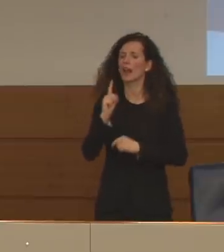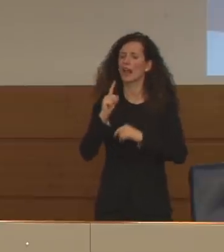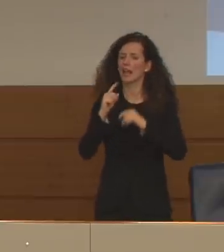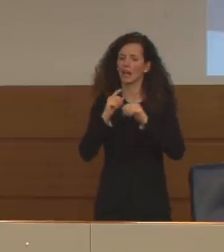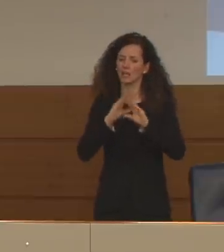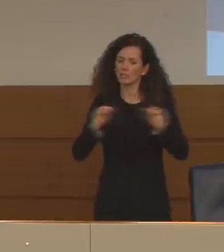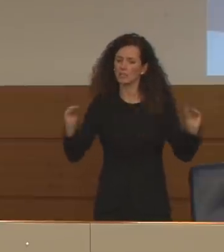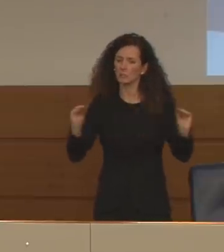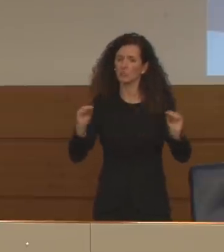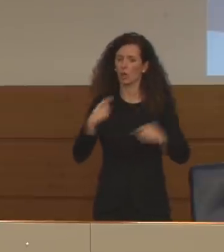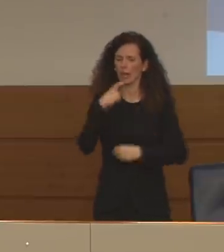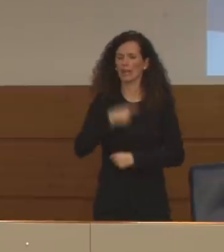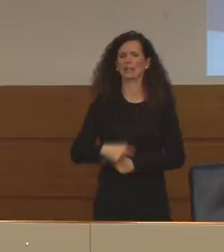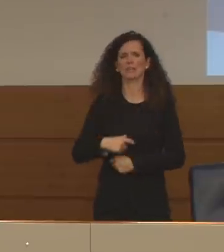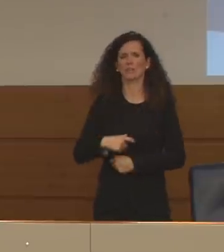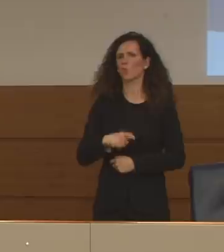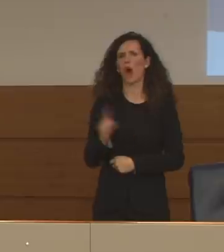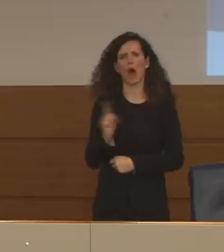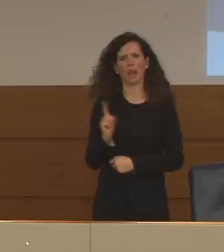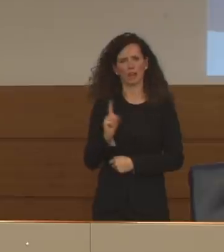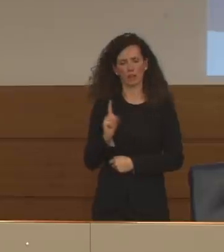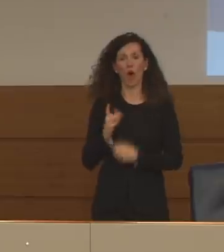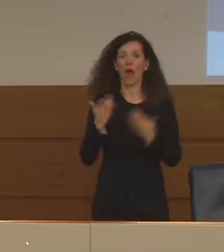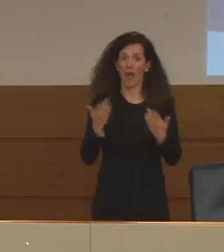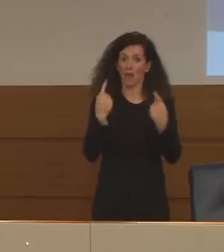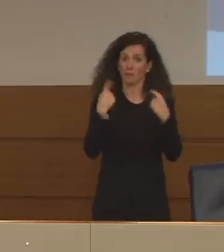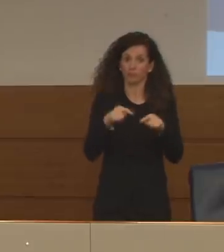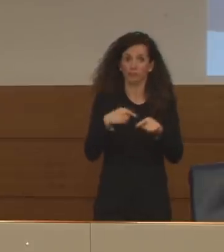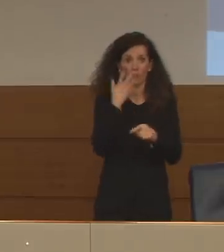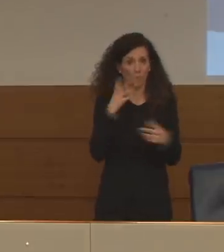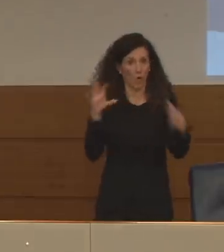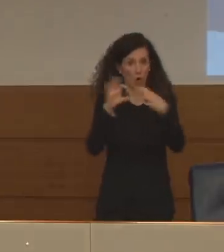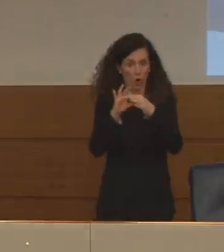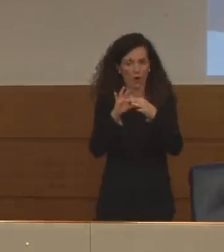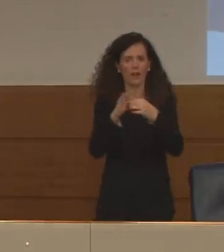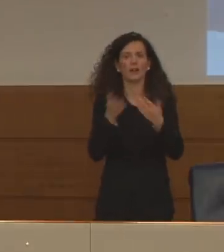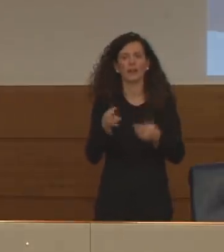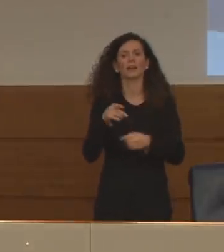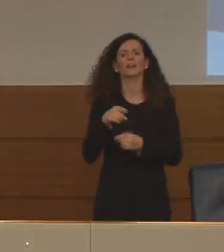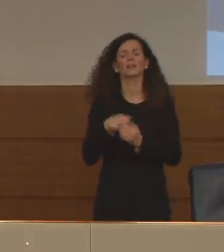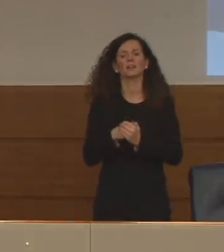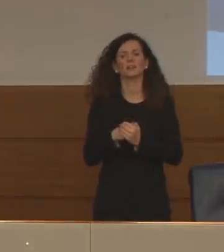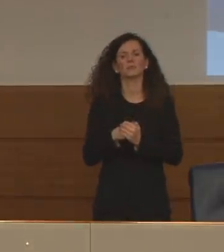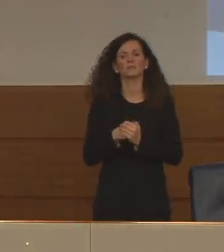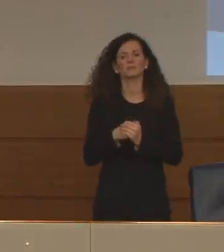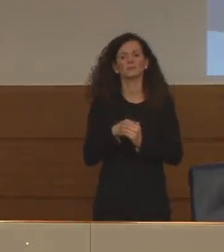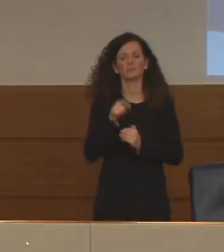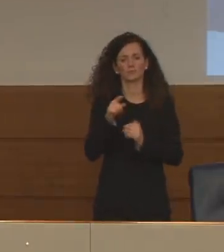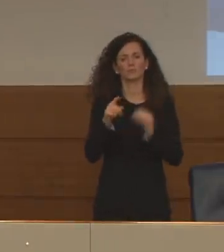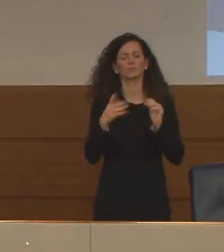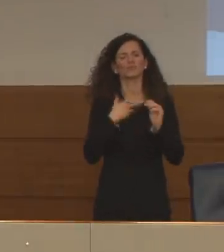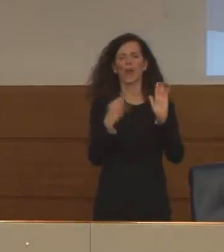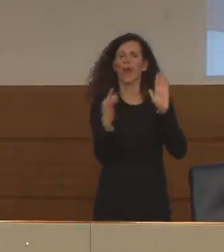Sto spiegando, sto dicendo questo ed è previsto anche dall articolo 16 del